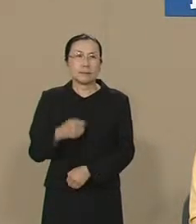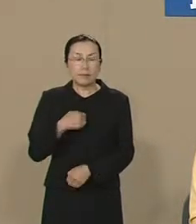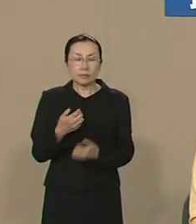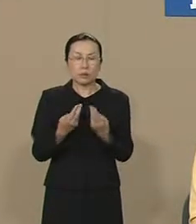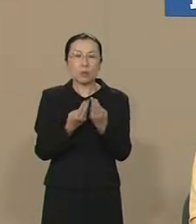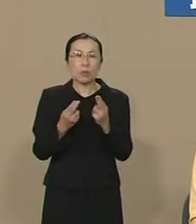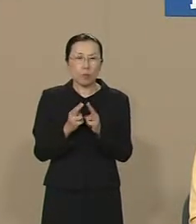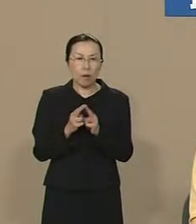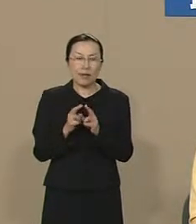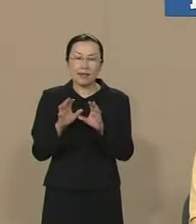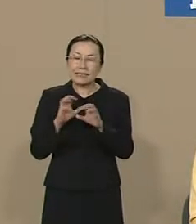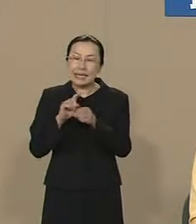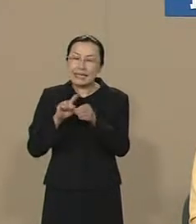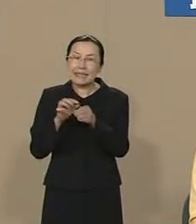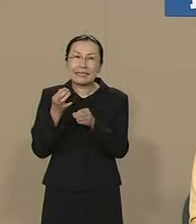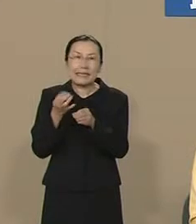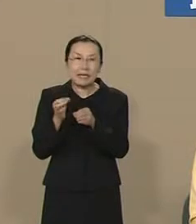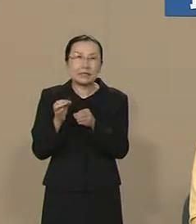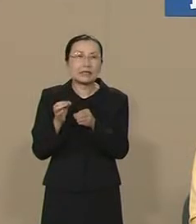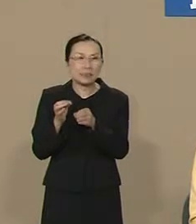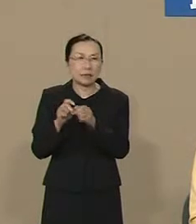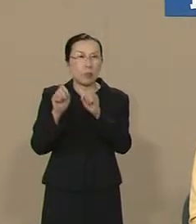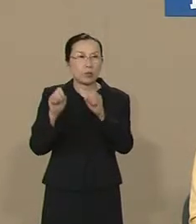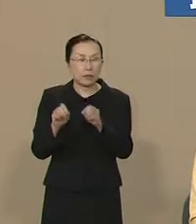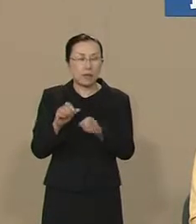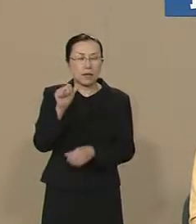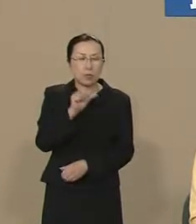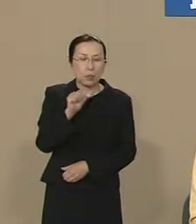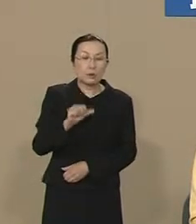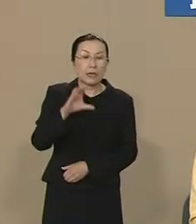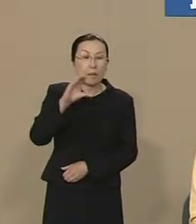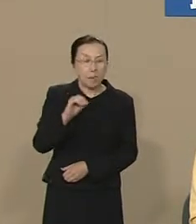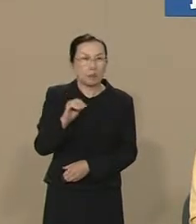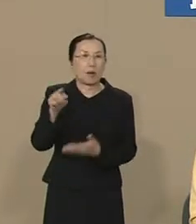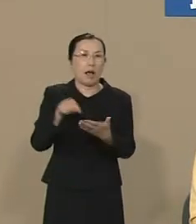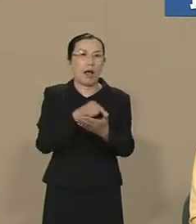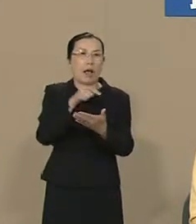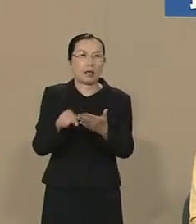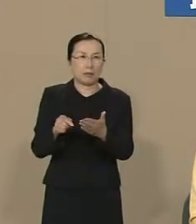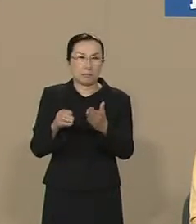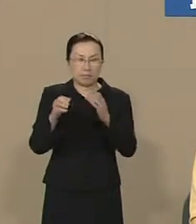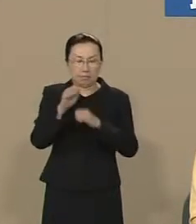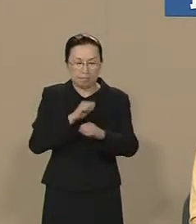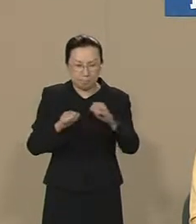消えた年金５０００万件の 解決に取り組み 診療報酬の引き上げで